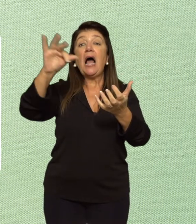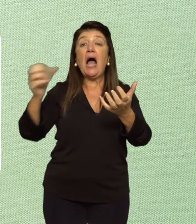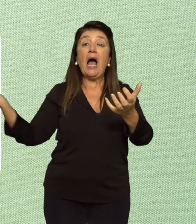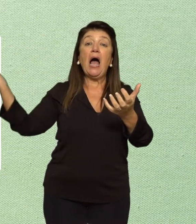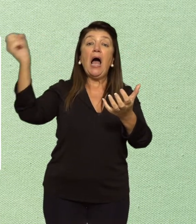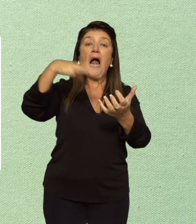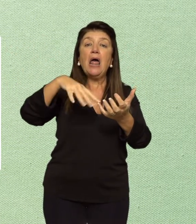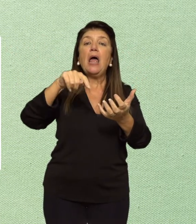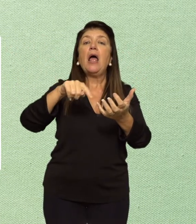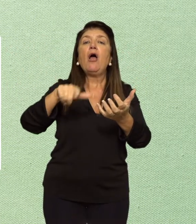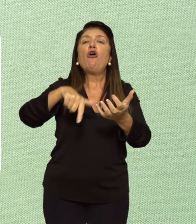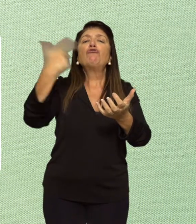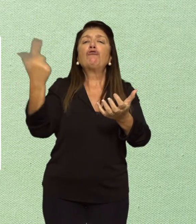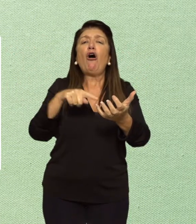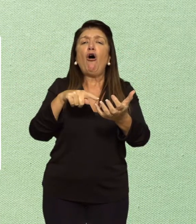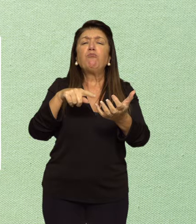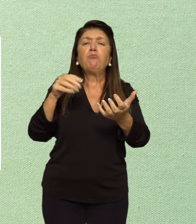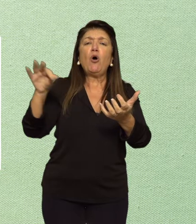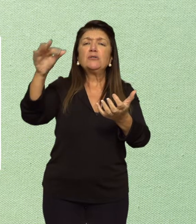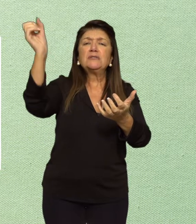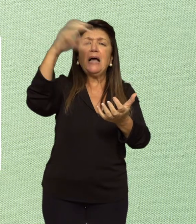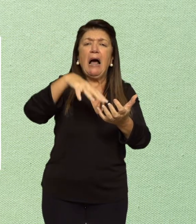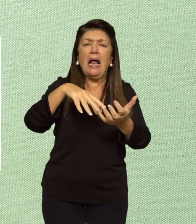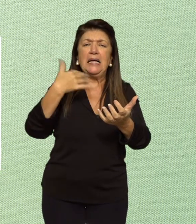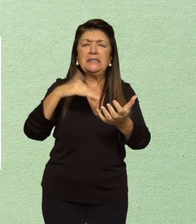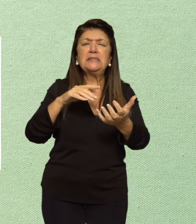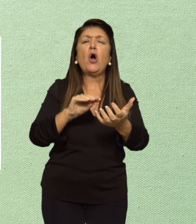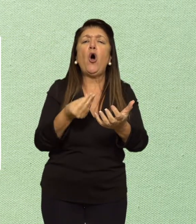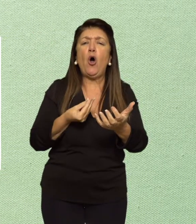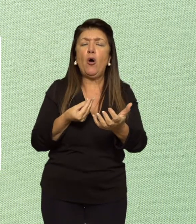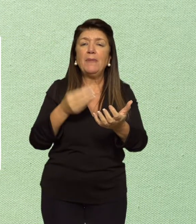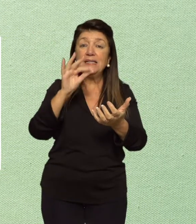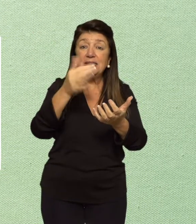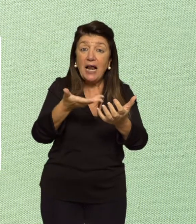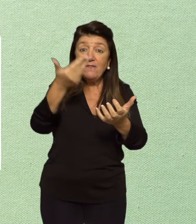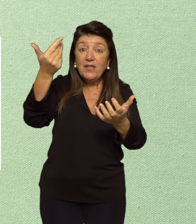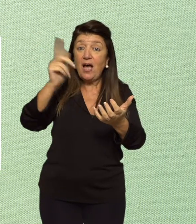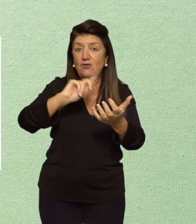l'acqua, per ristabilire un corretto equilibrio". Forse è questo è quello che dobbiamo dirci. Noi